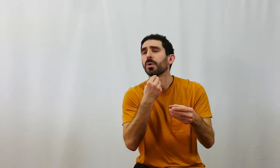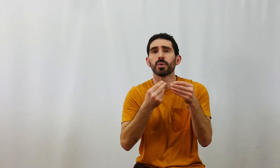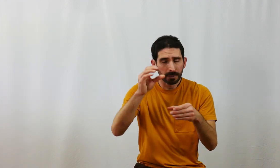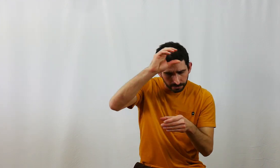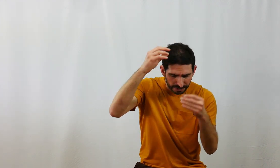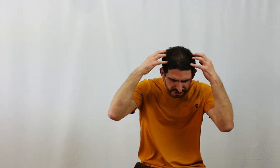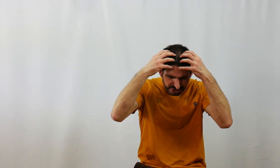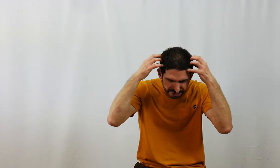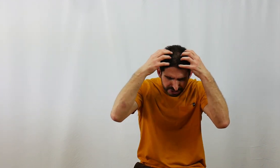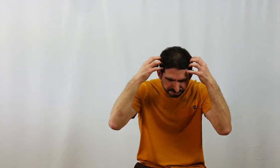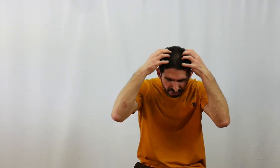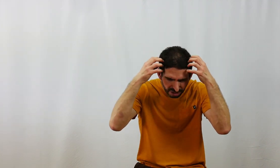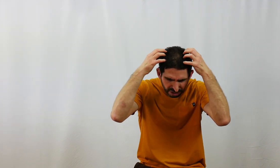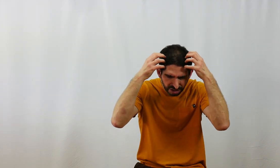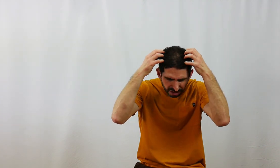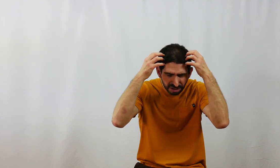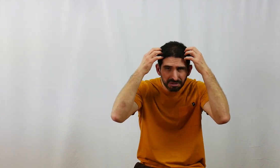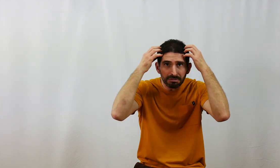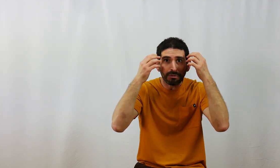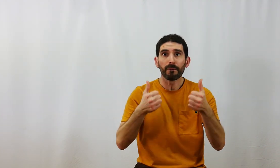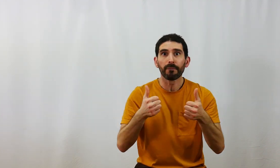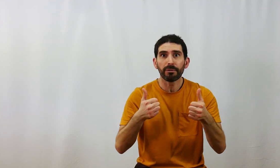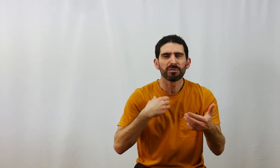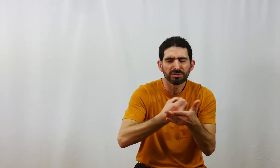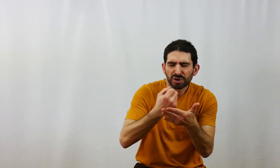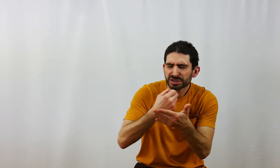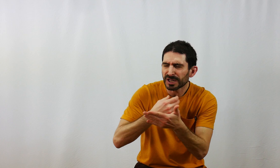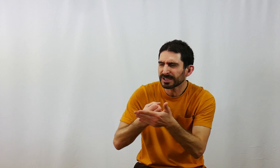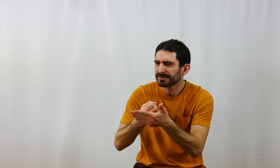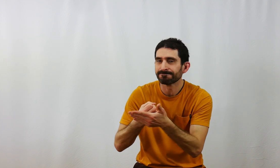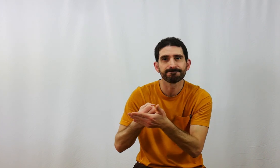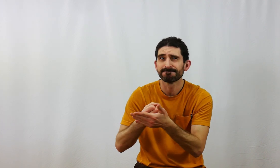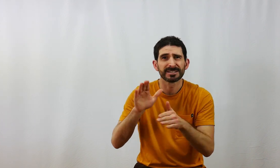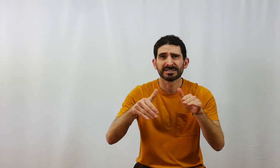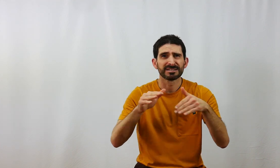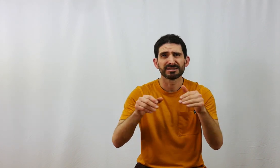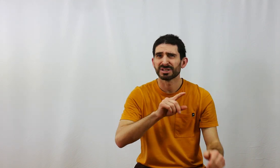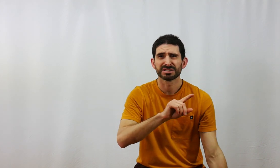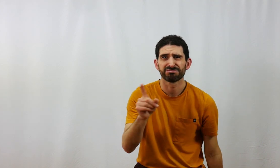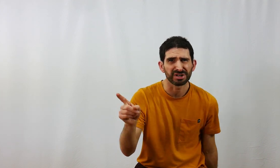ou on s'en sert comme shampoing. Ah super, je me renseigne... et non, ça ne marche pas.